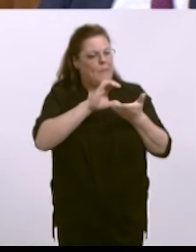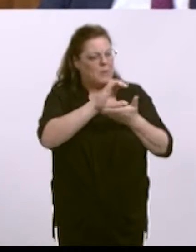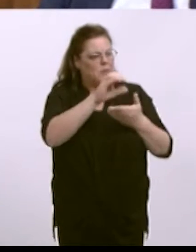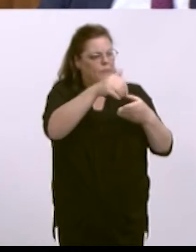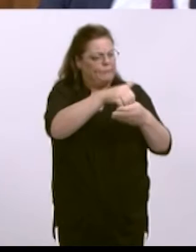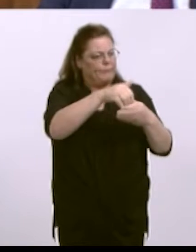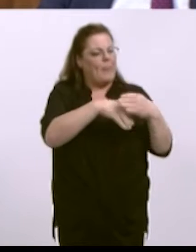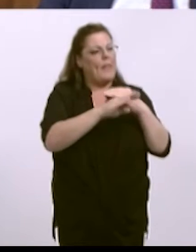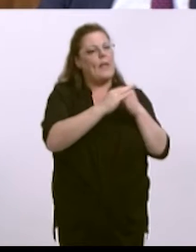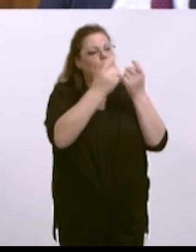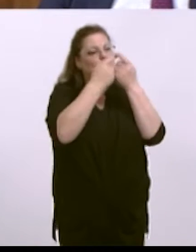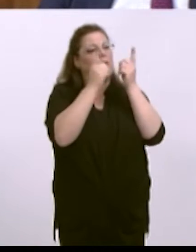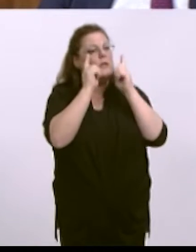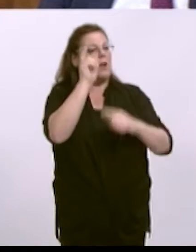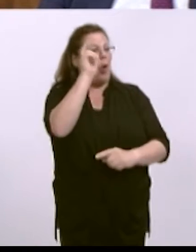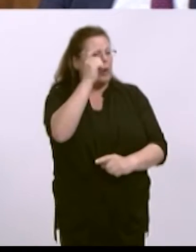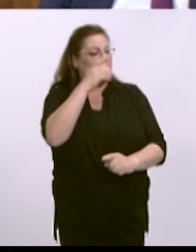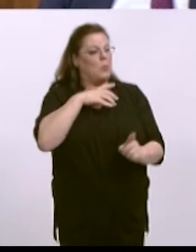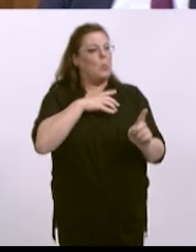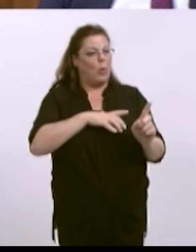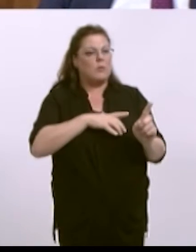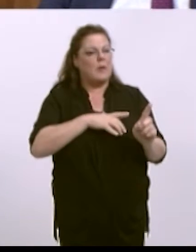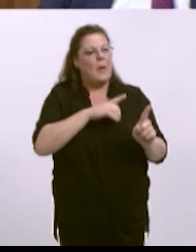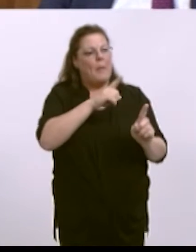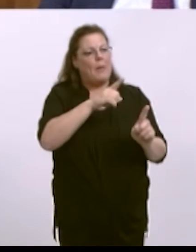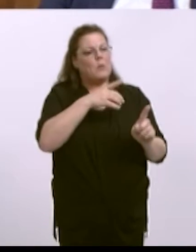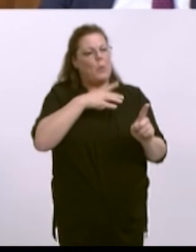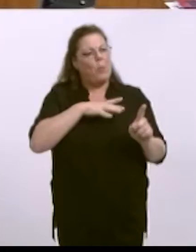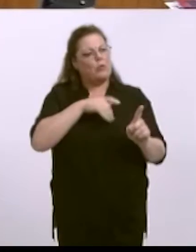education institutions while, at the same time, delivering a fair deal for students.